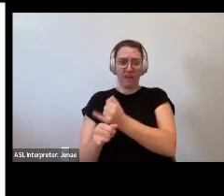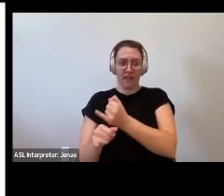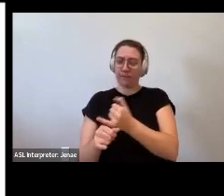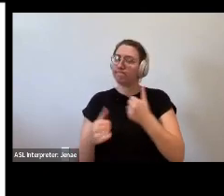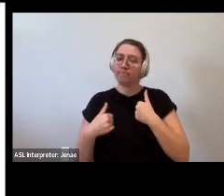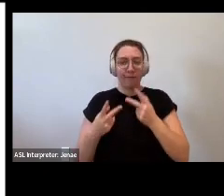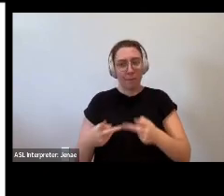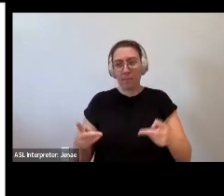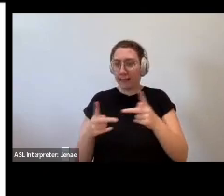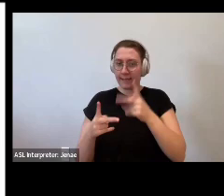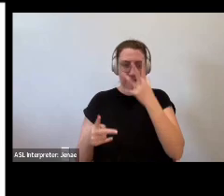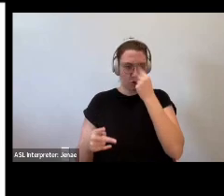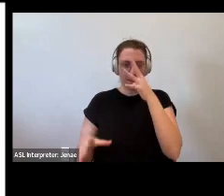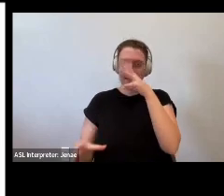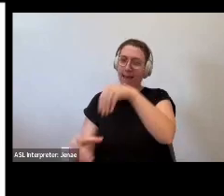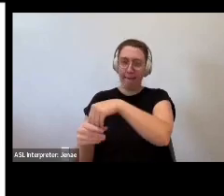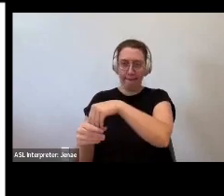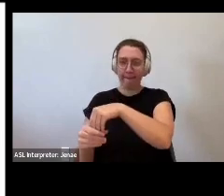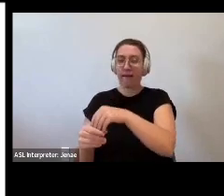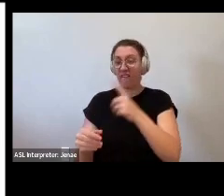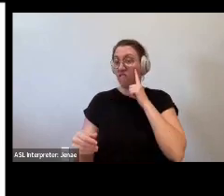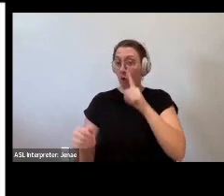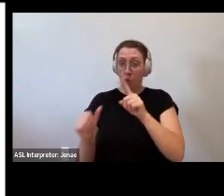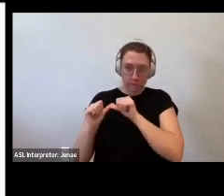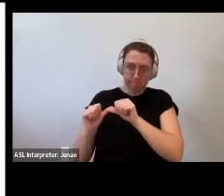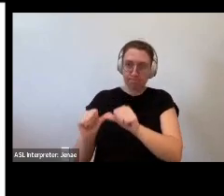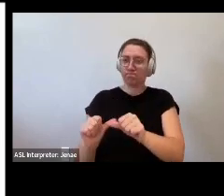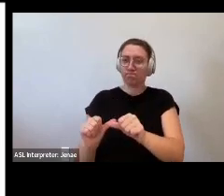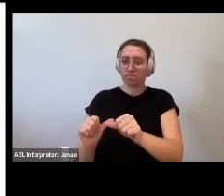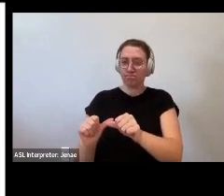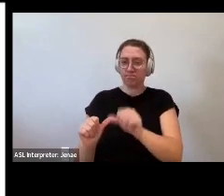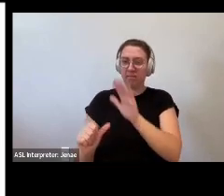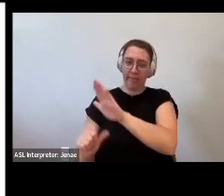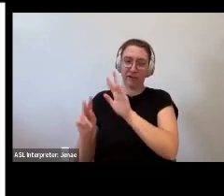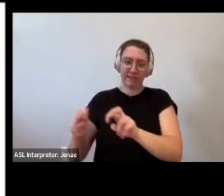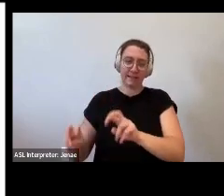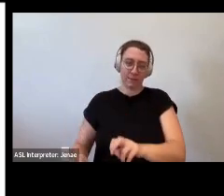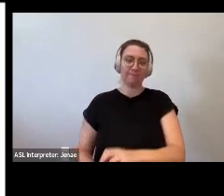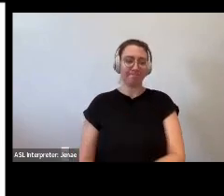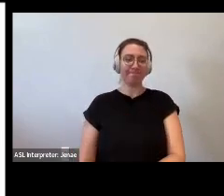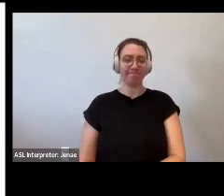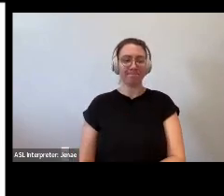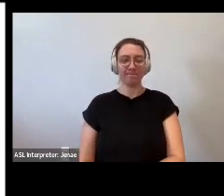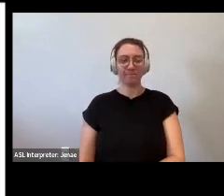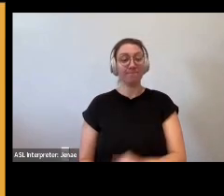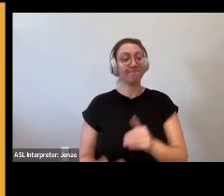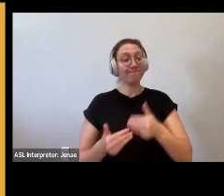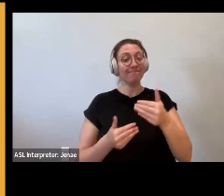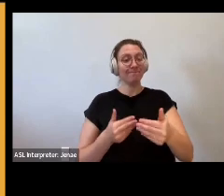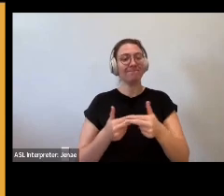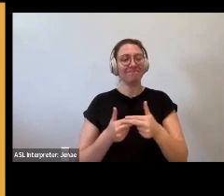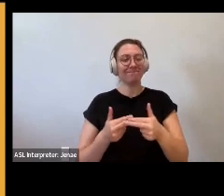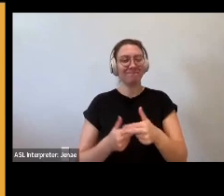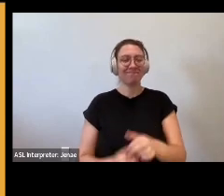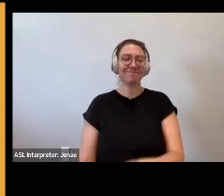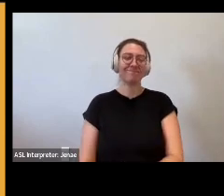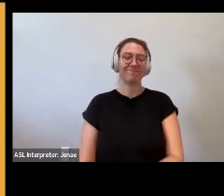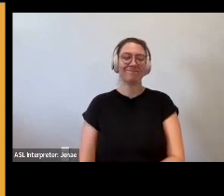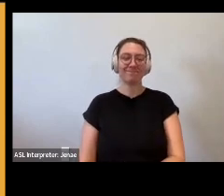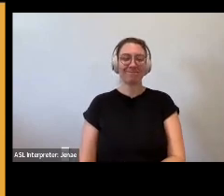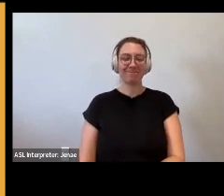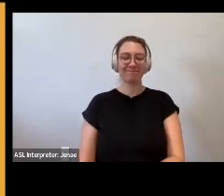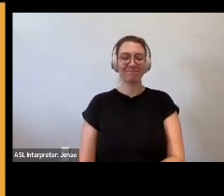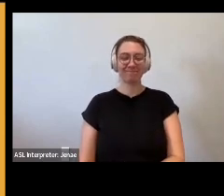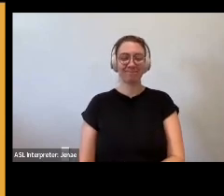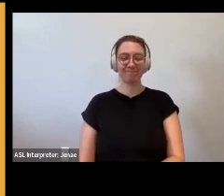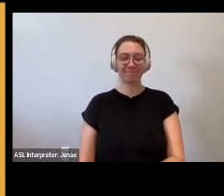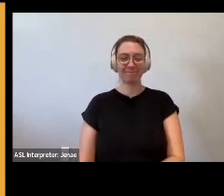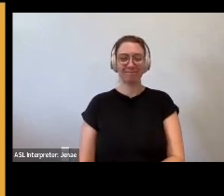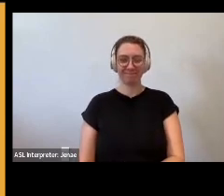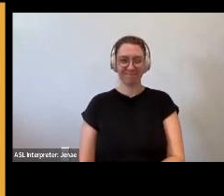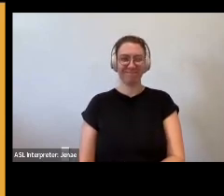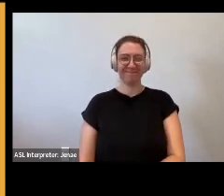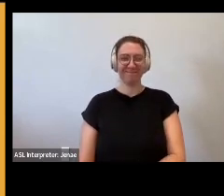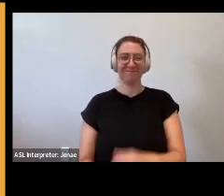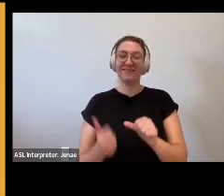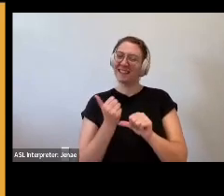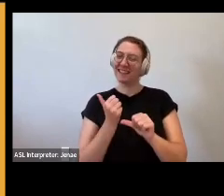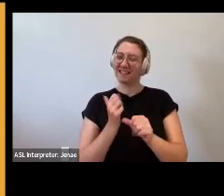durante la evaluación. Siguiente diapositiva. Bien. Asistencia tecnológica. Este es mi